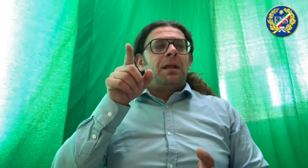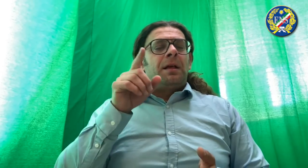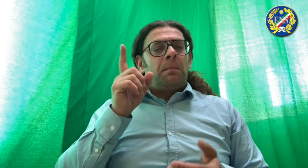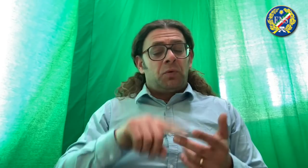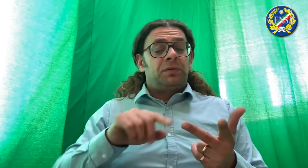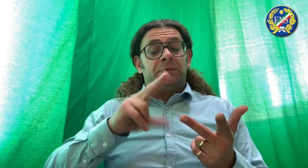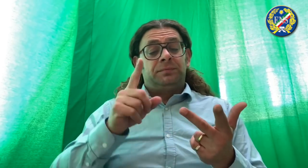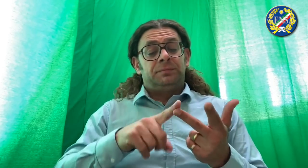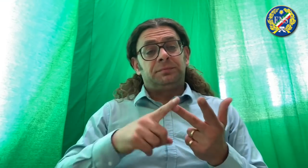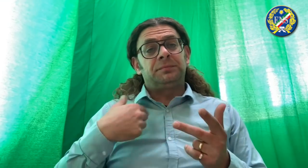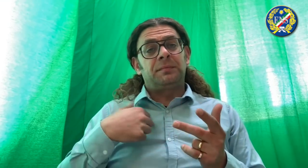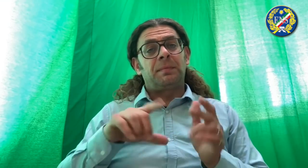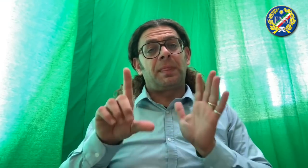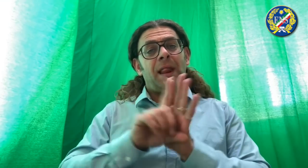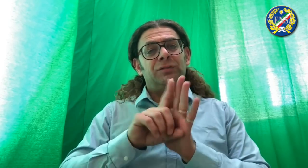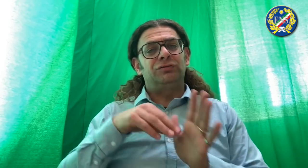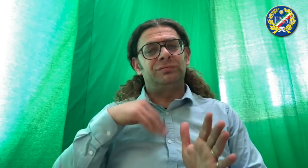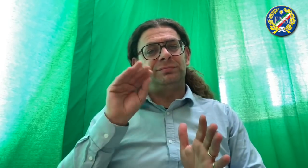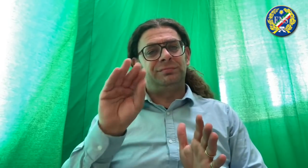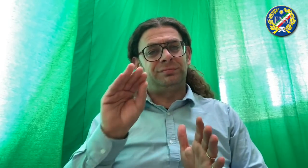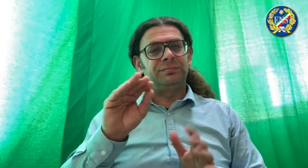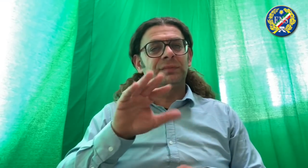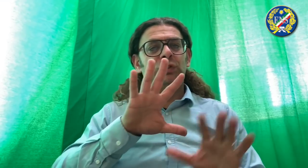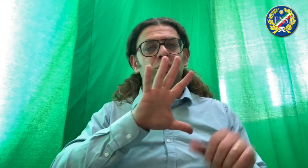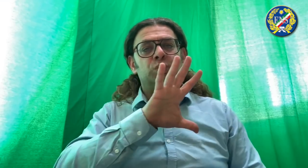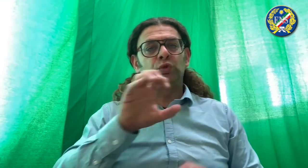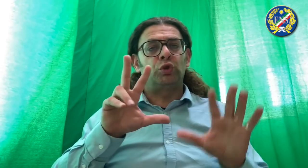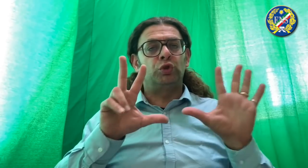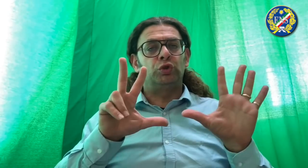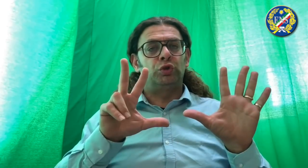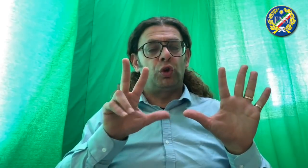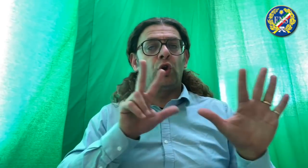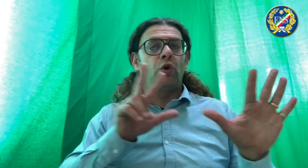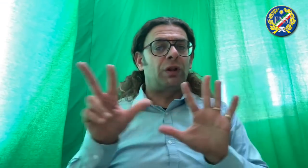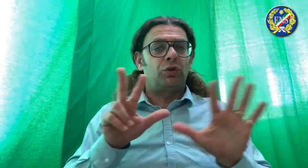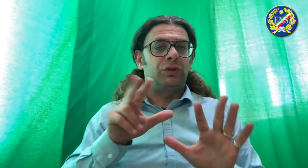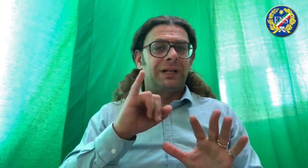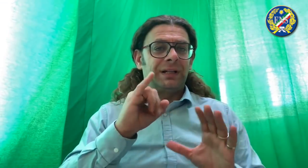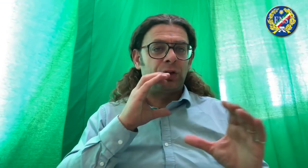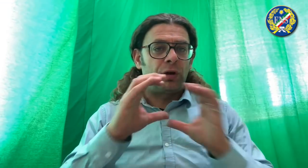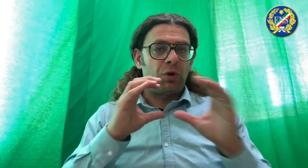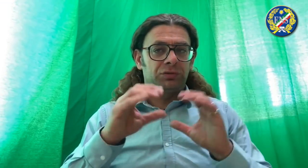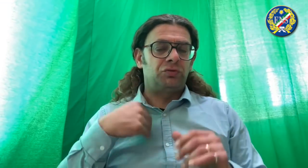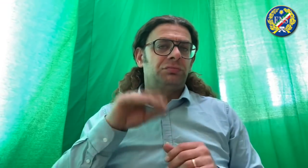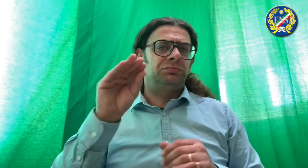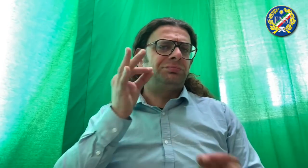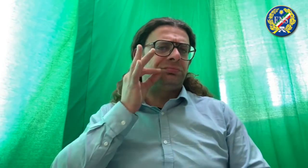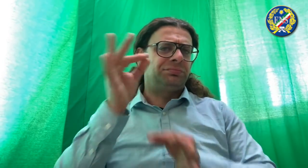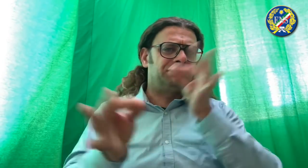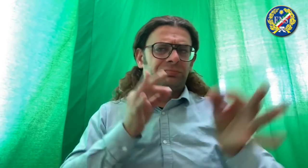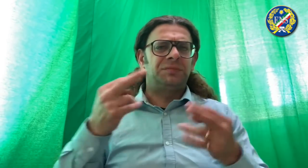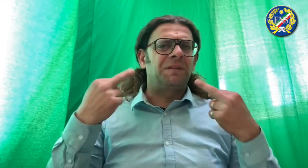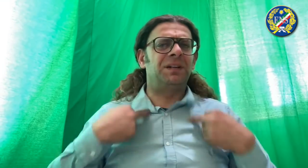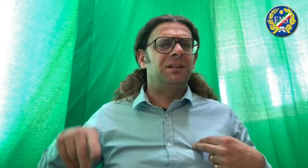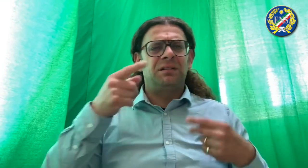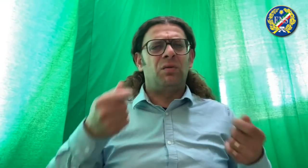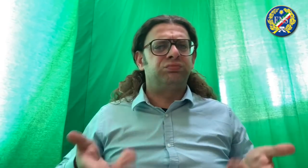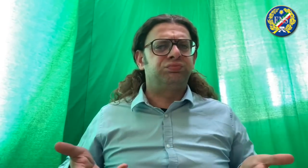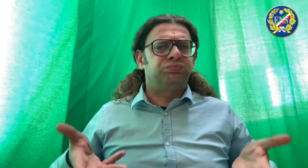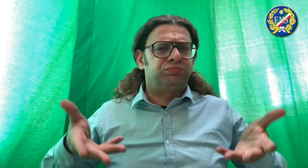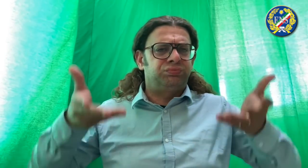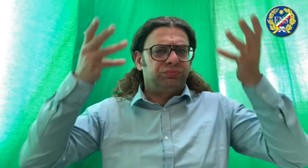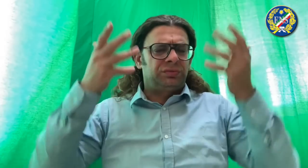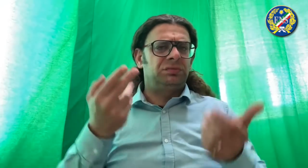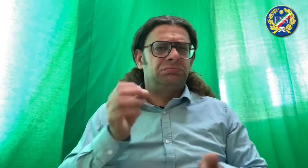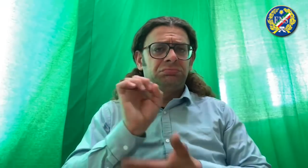Il terzo tema è relativo alla legge 508 del 1988 riguardante l’indennità di comunicazione; ho spiegato le difficoltà che ad oggi viviamo per il forte aumento del costo della vita: